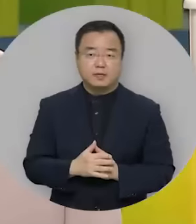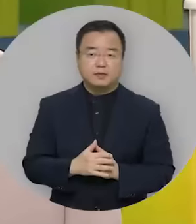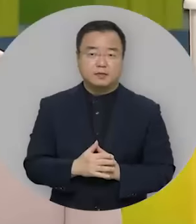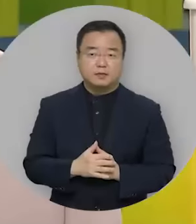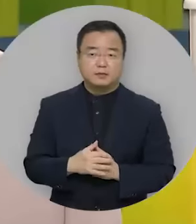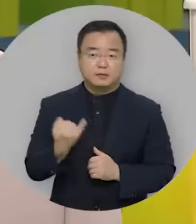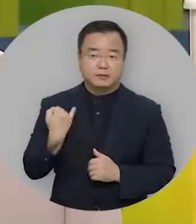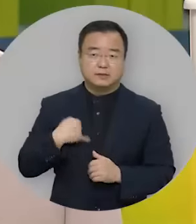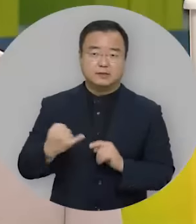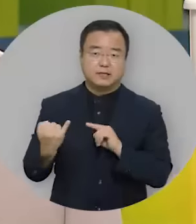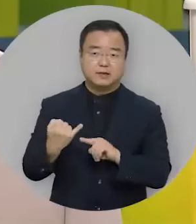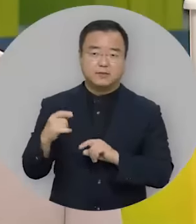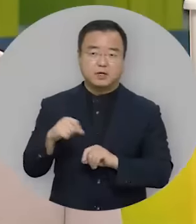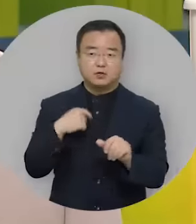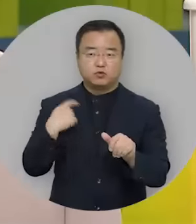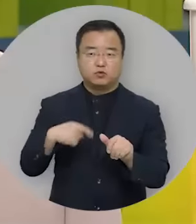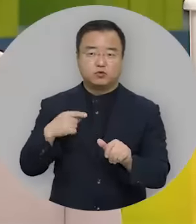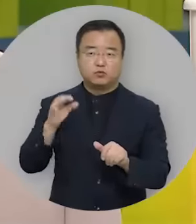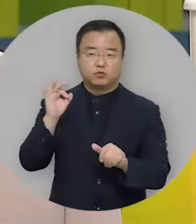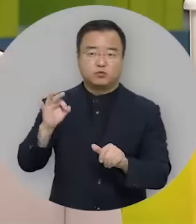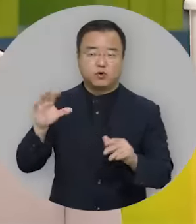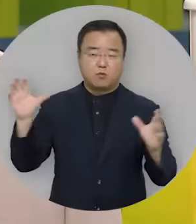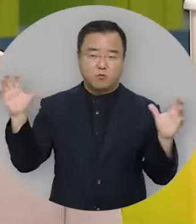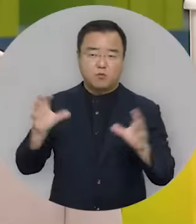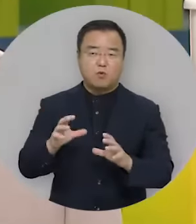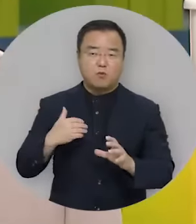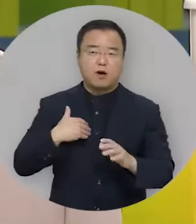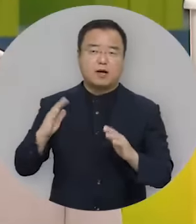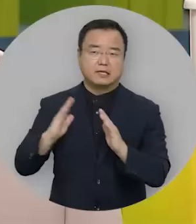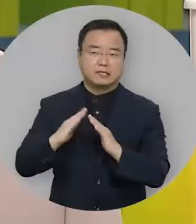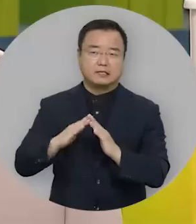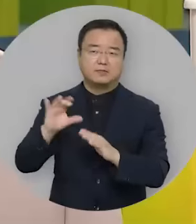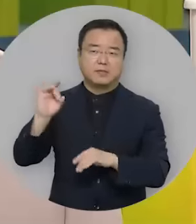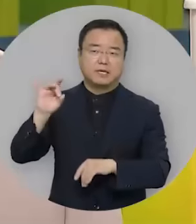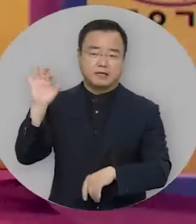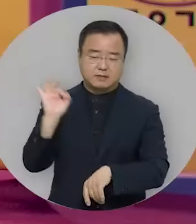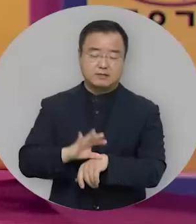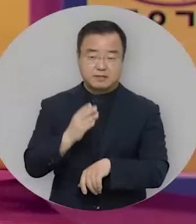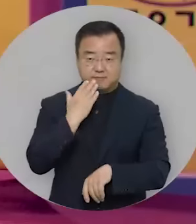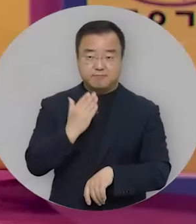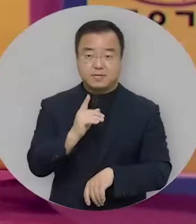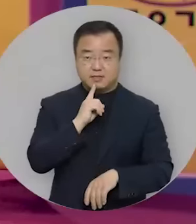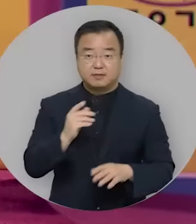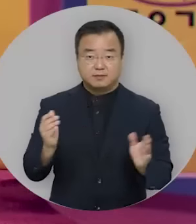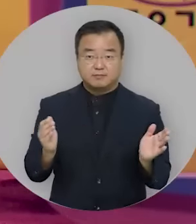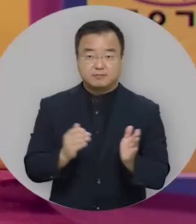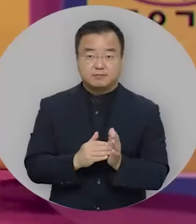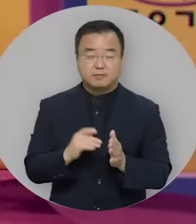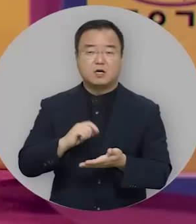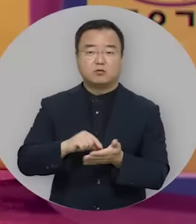그동안 은혜한테 들인 특수교육비로 집 한 채 산다.